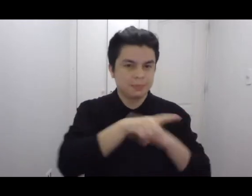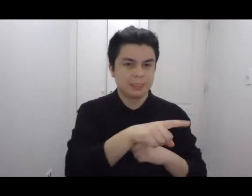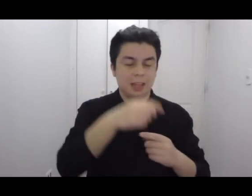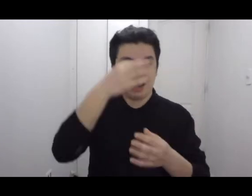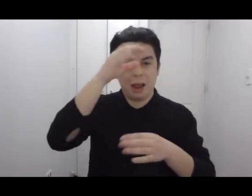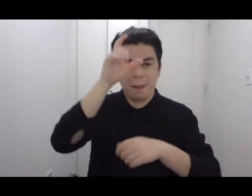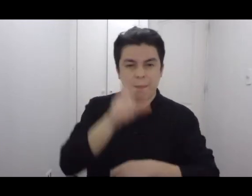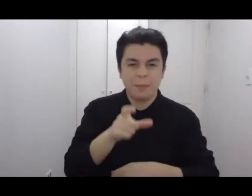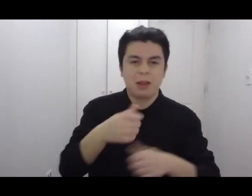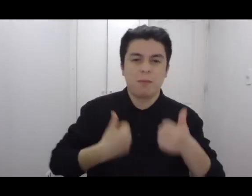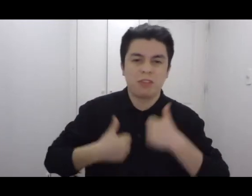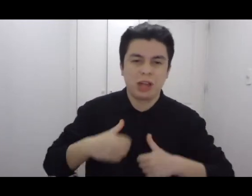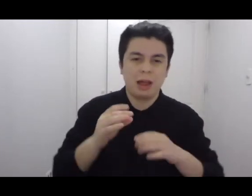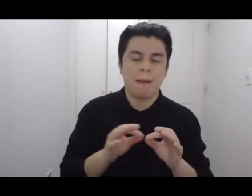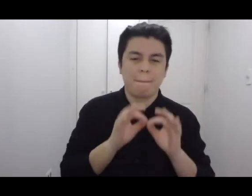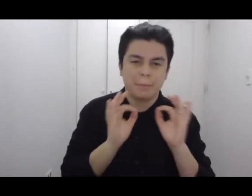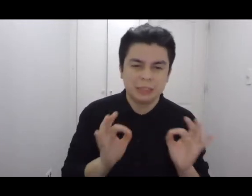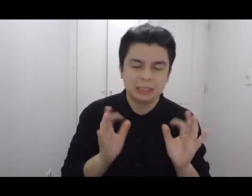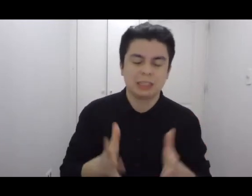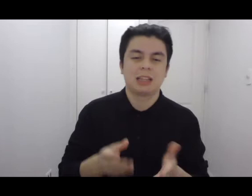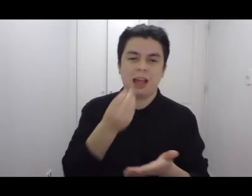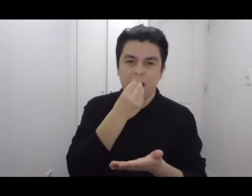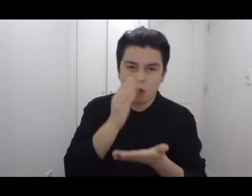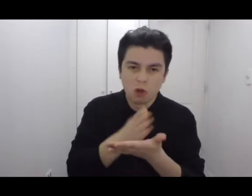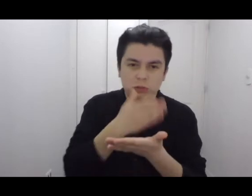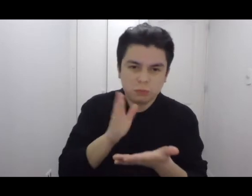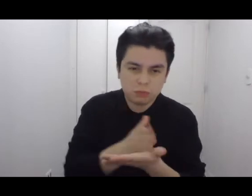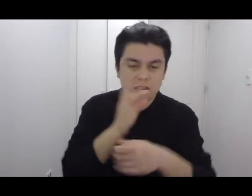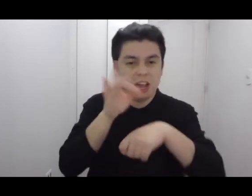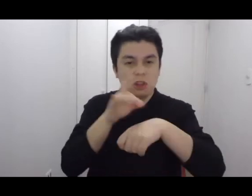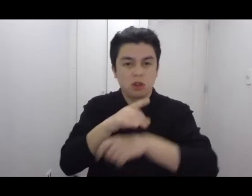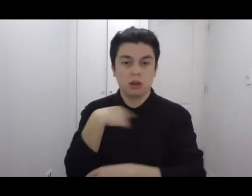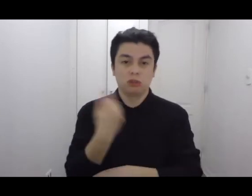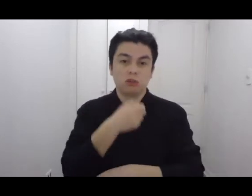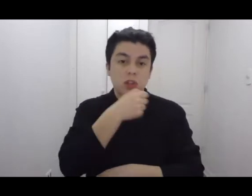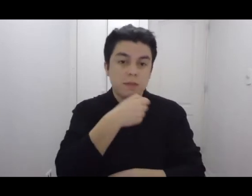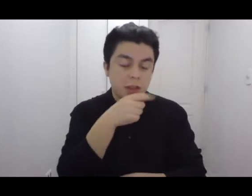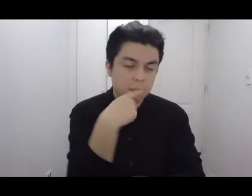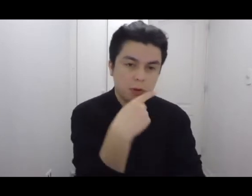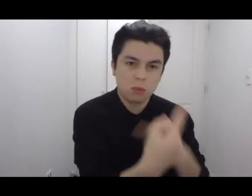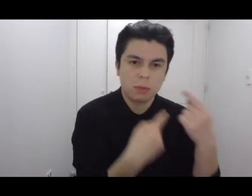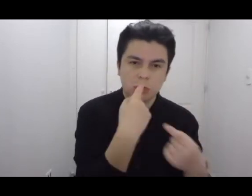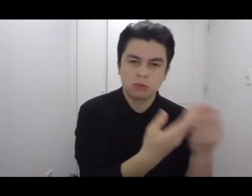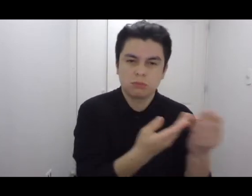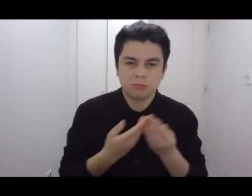caso a la nutricionistas y doctores y nutriólogos que entrevistamos- bueno en este programa